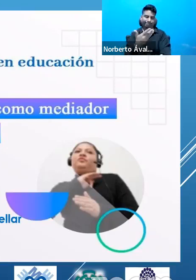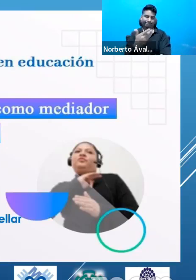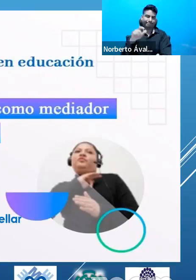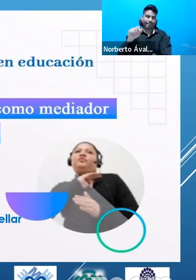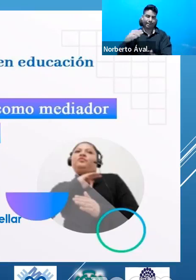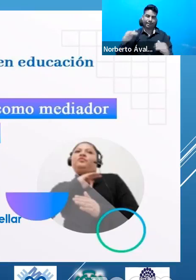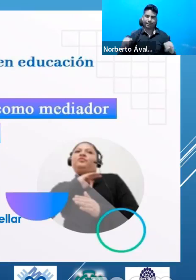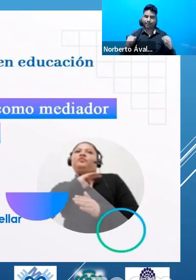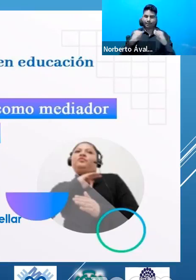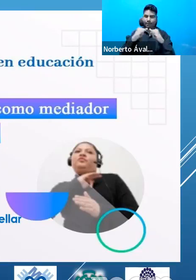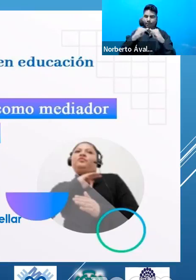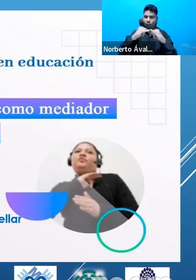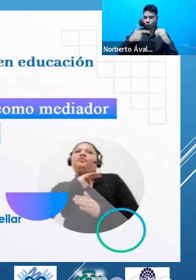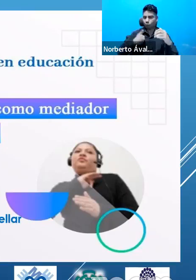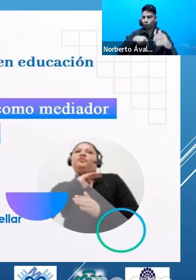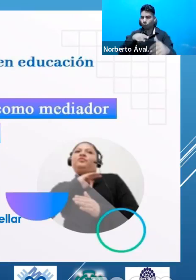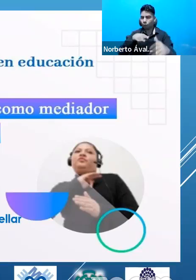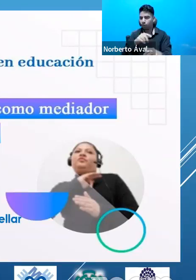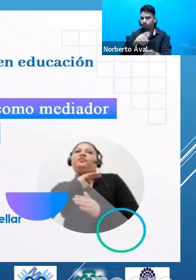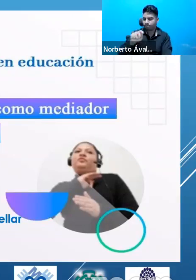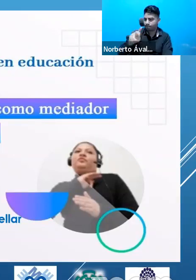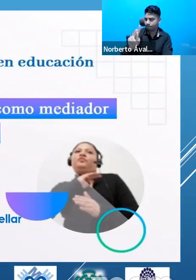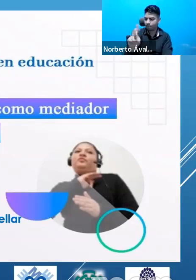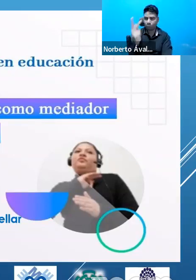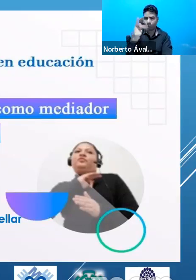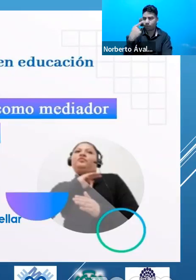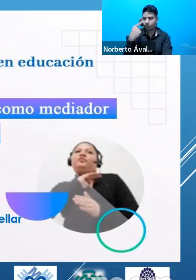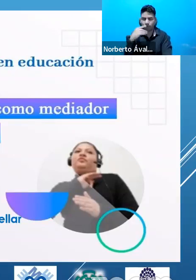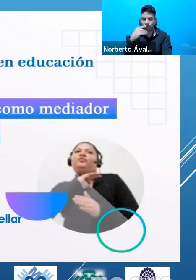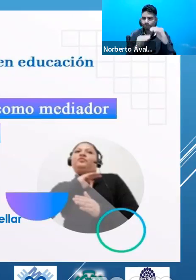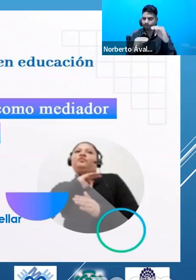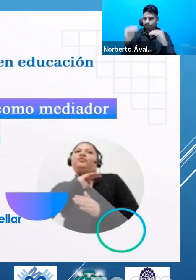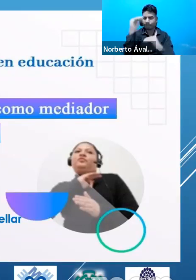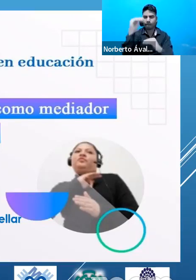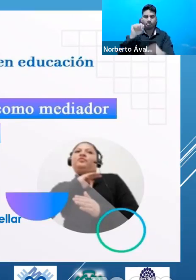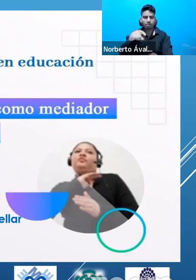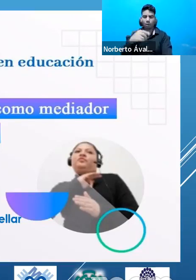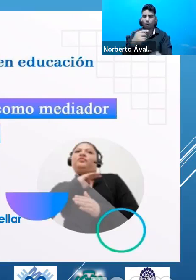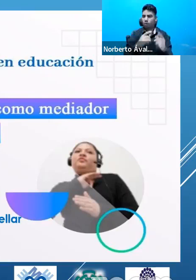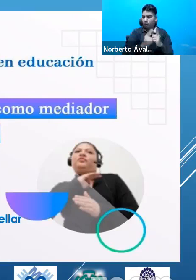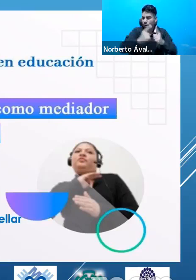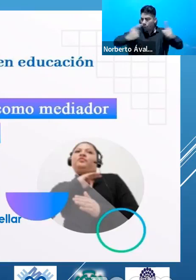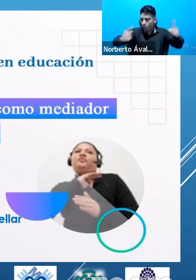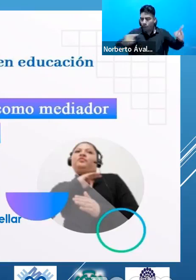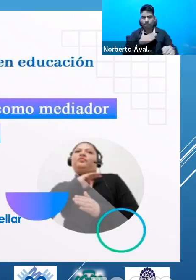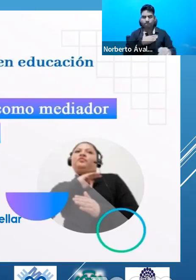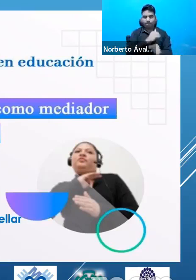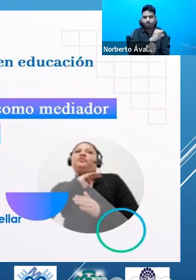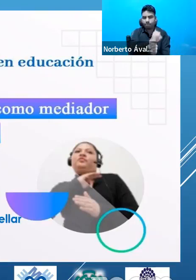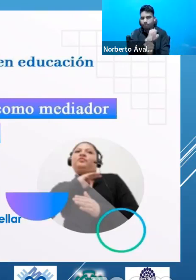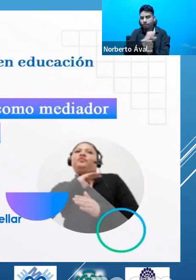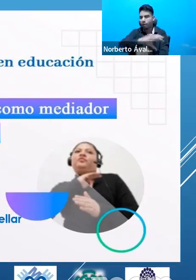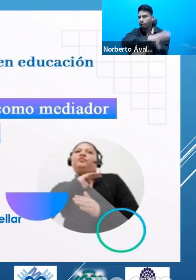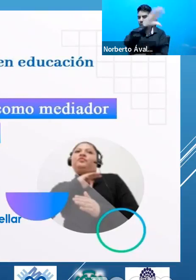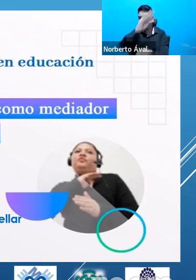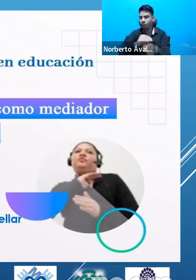como intérprete educativo en el Instituto de Invitación Superior. Sin embargo Sin embargo. Sin embargo, todo este este desarrollo de la investigación Hay que hay que